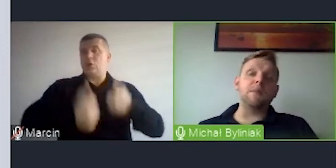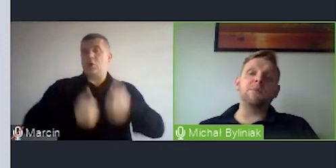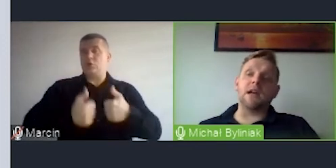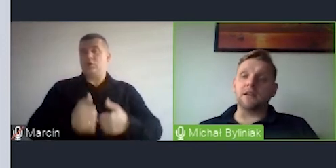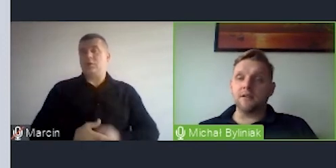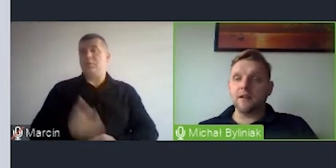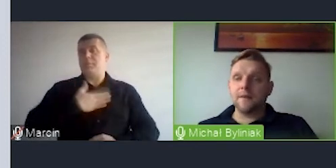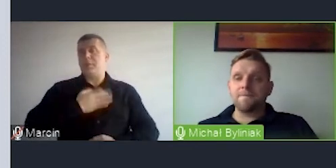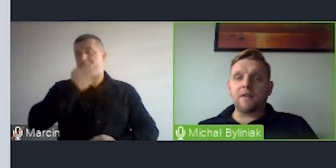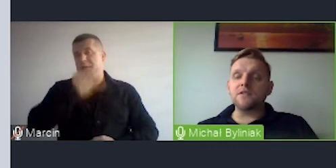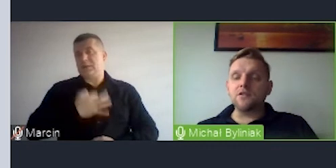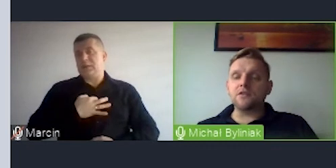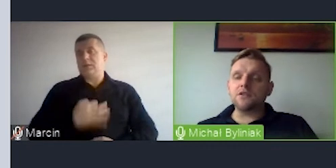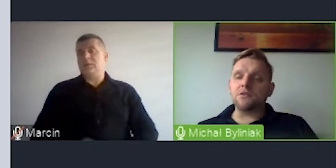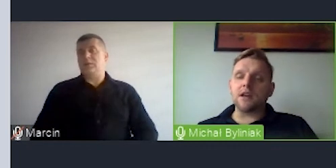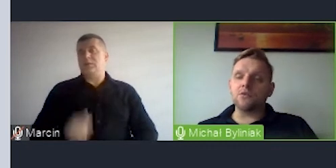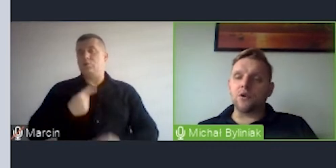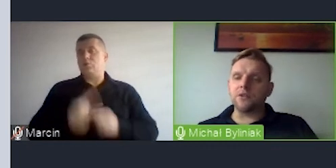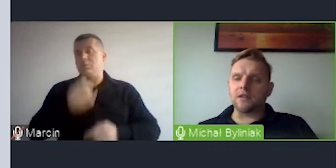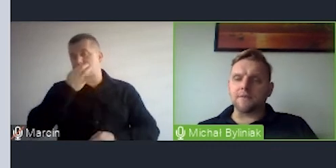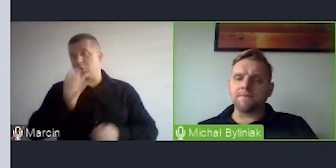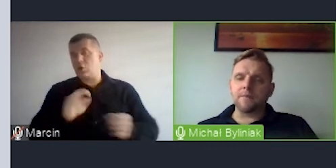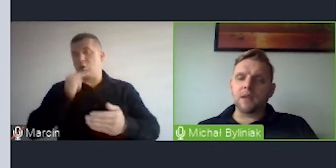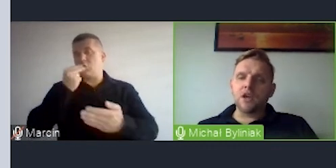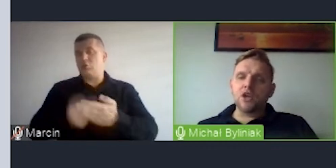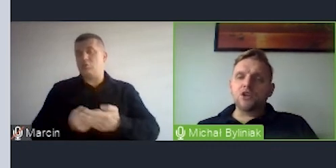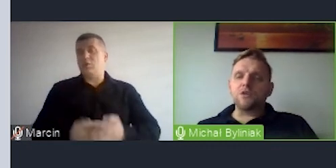Mamy pytanie, więc odniosę się od razu do pytania.